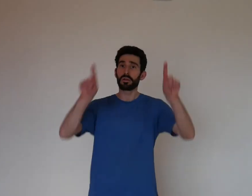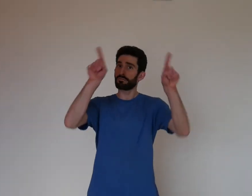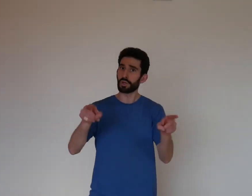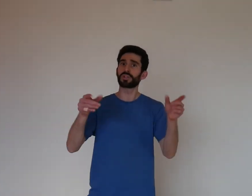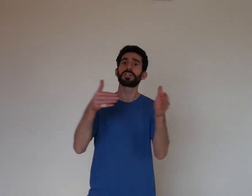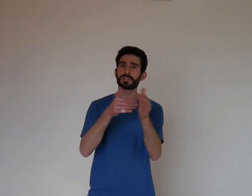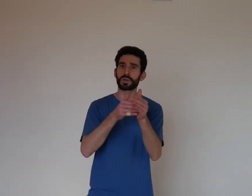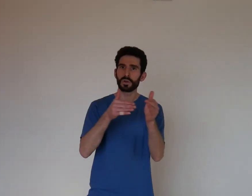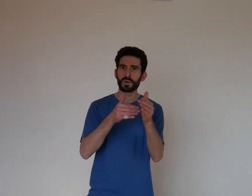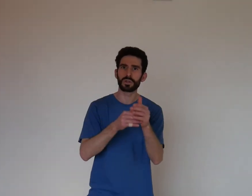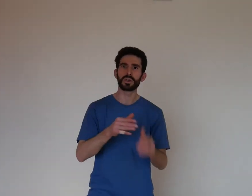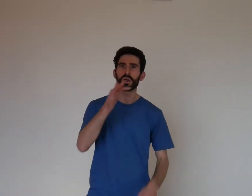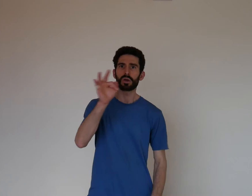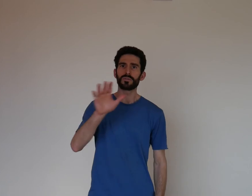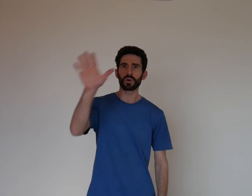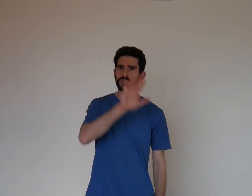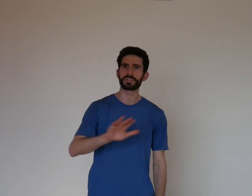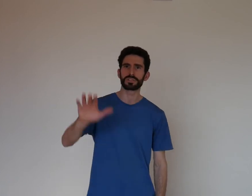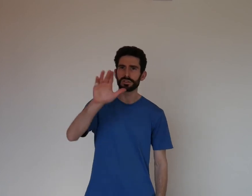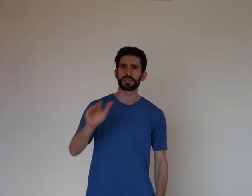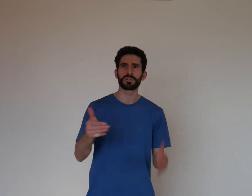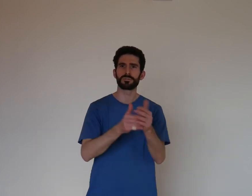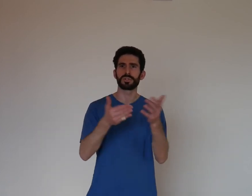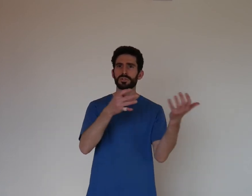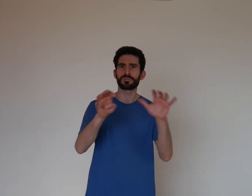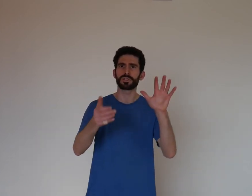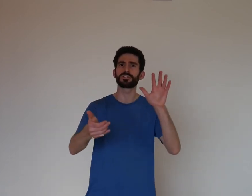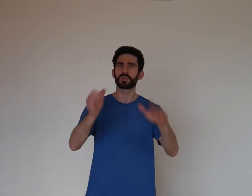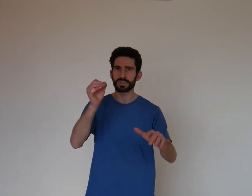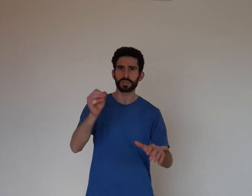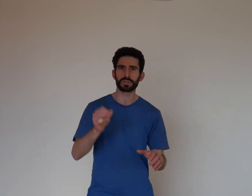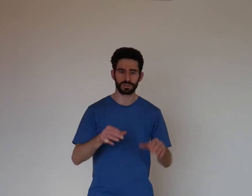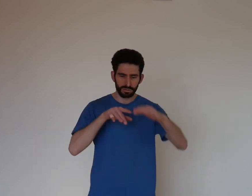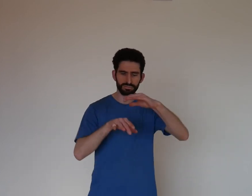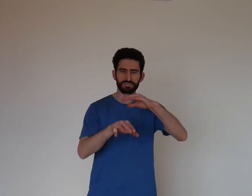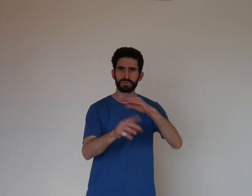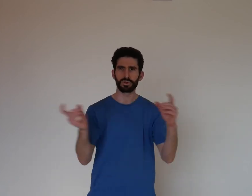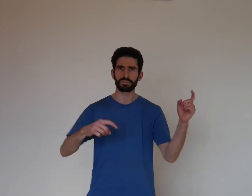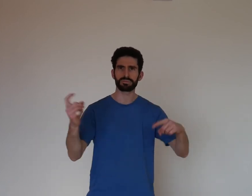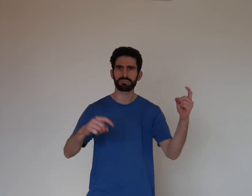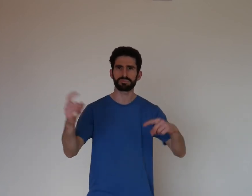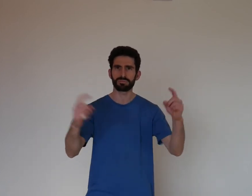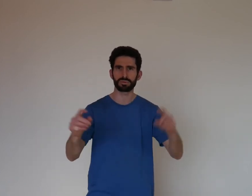Encore une parenthèse : en France, en 1960, environ 12% de la population